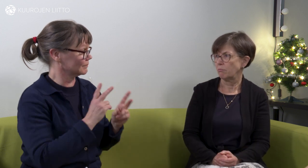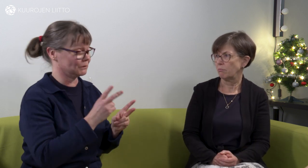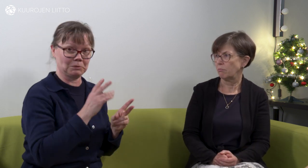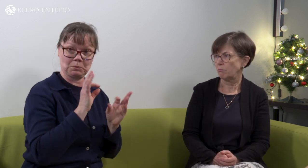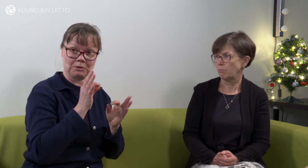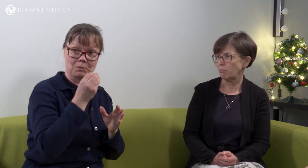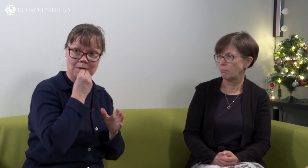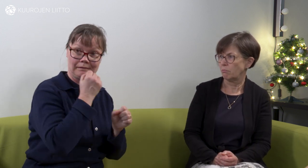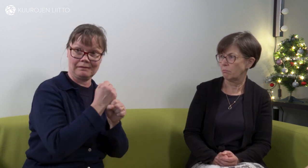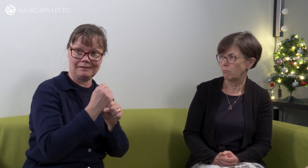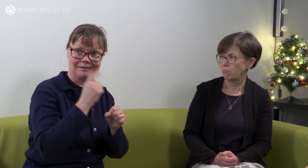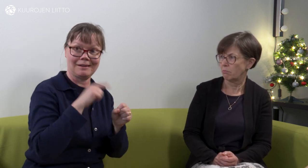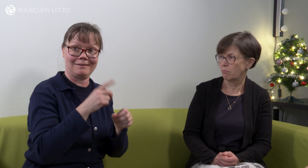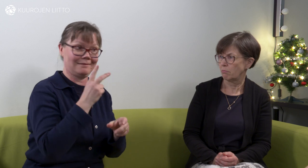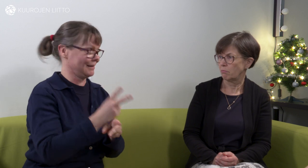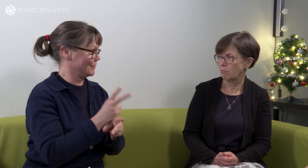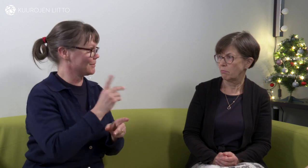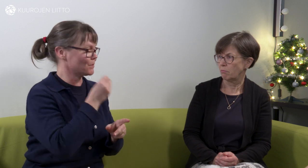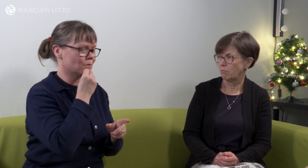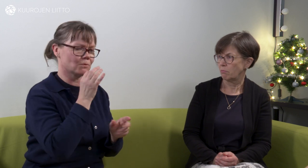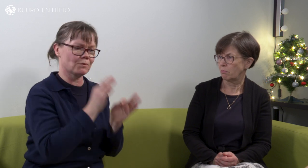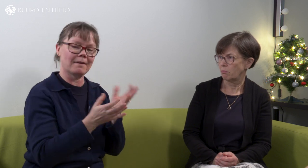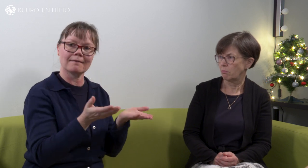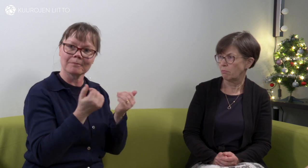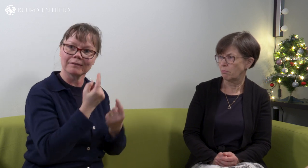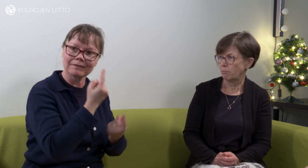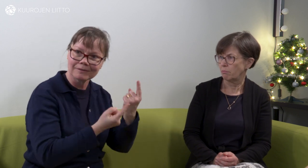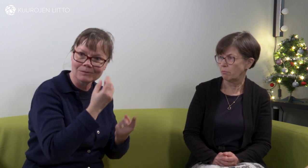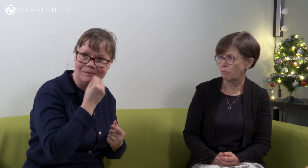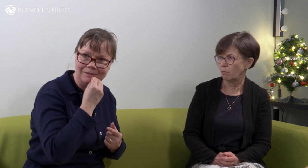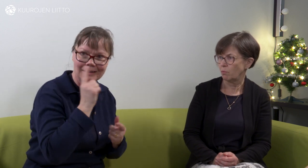Kannattaa varata sellaista ruokaa, jota on helppo valmistaa -